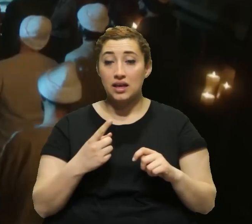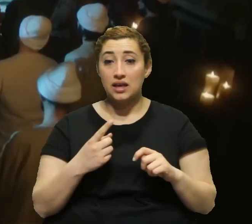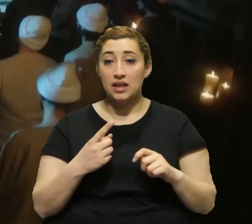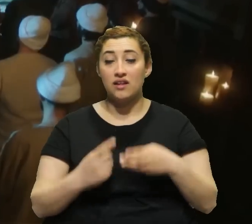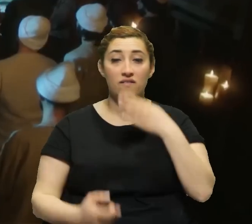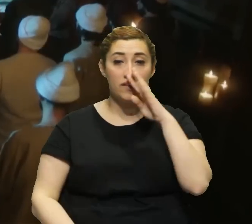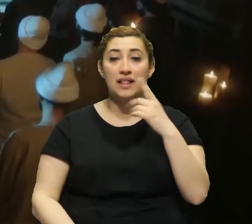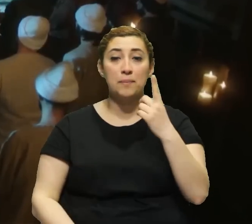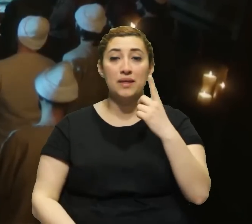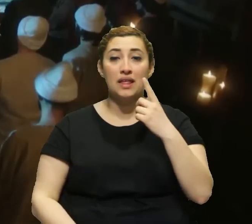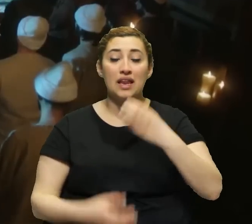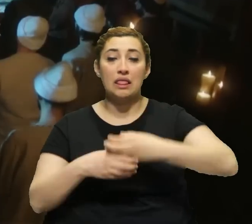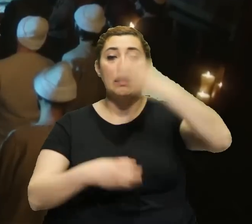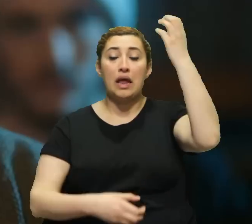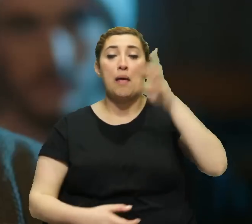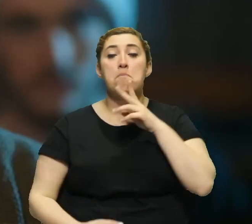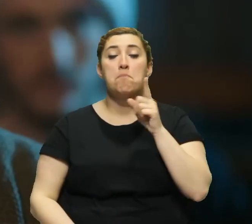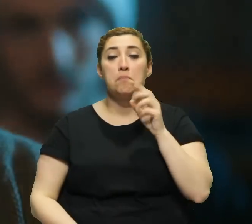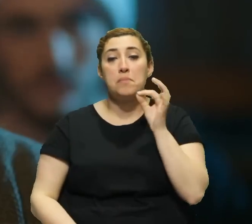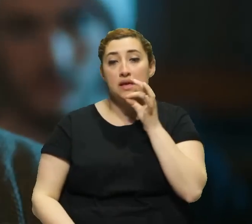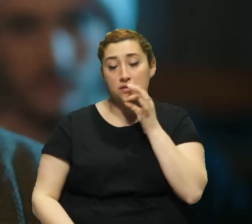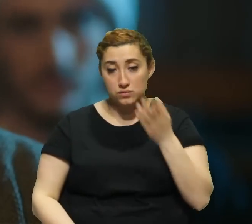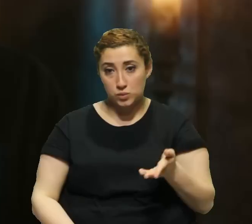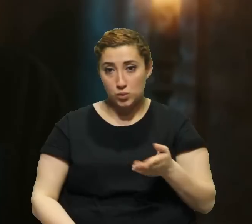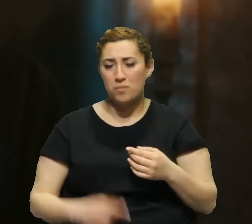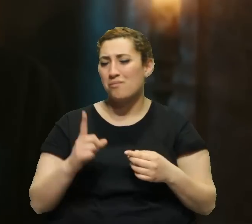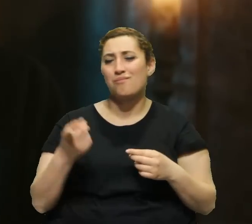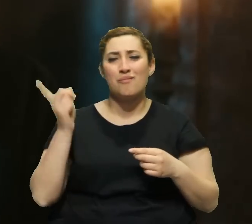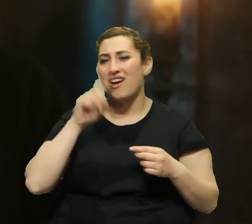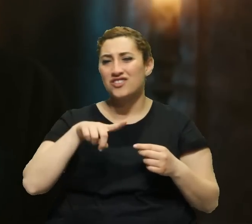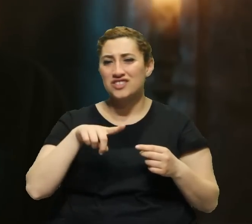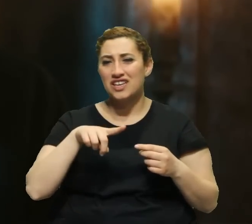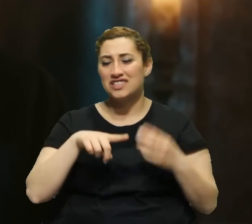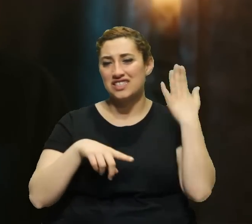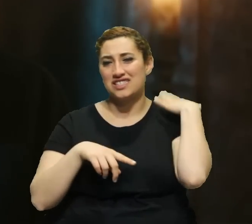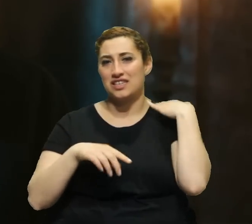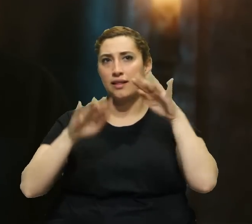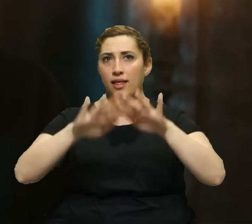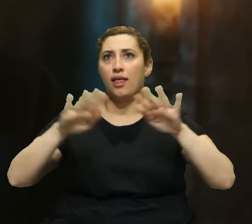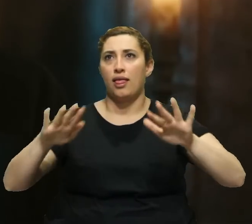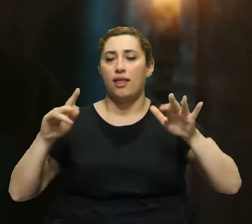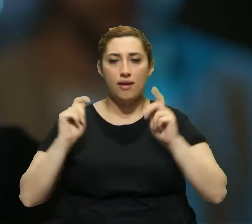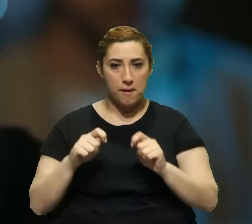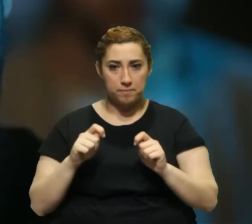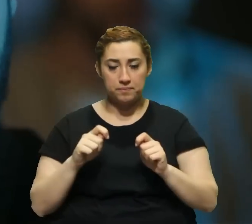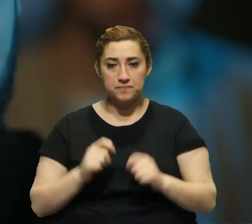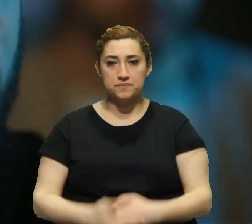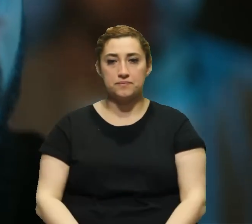...fil; bir direğe benzer. Bir başkası da sırtını ellemiş idi.